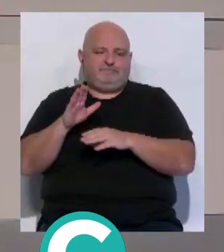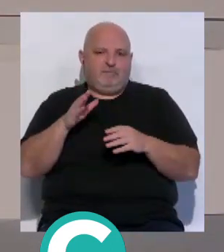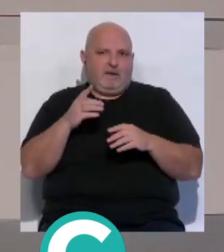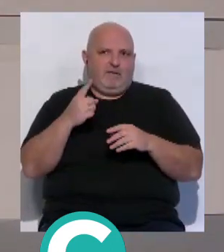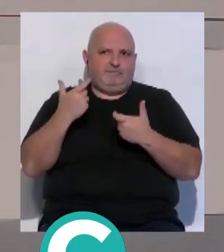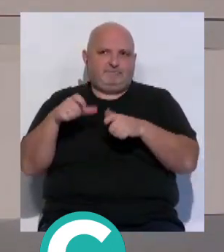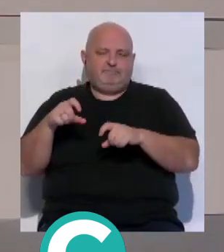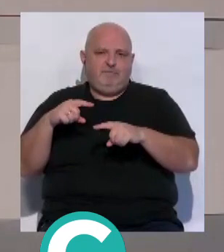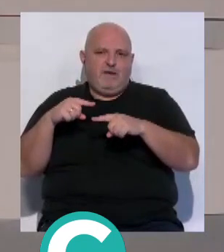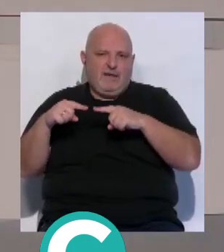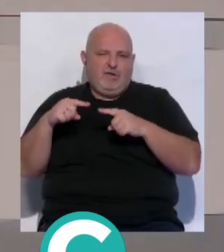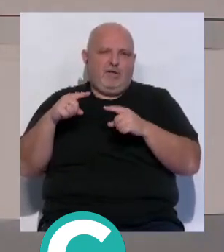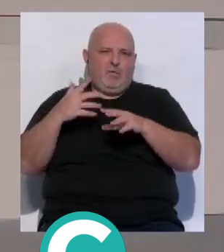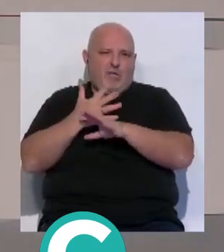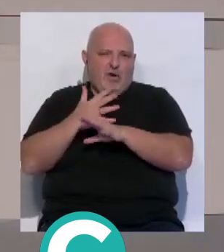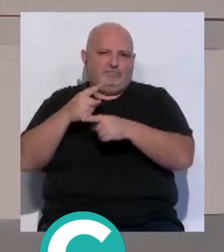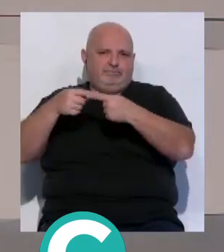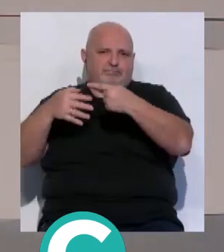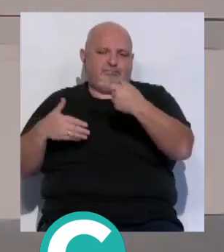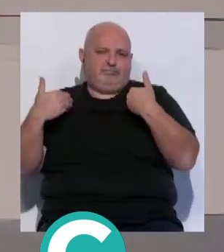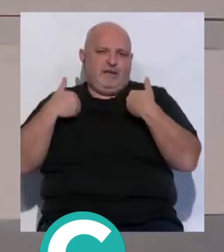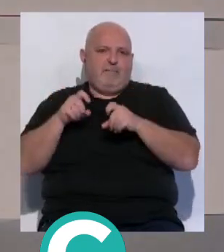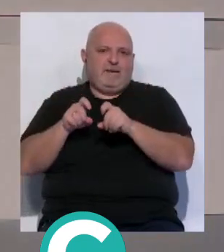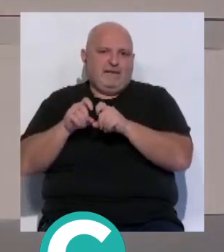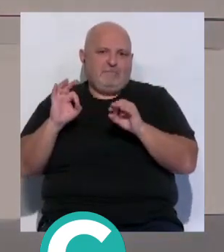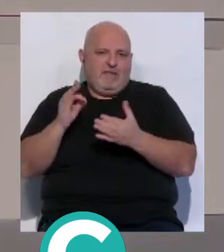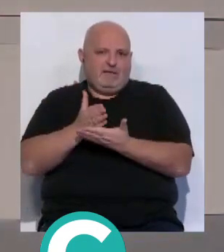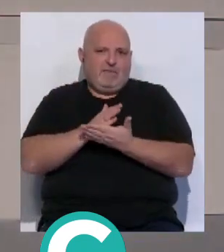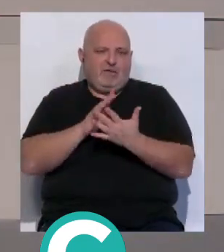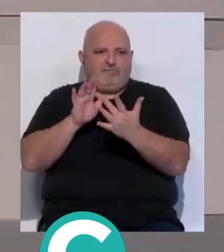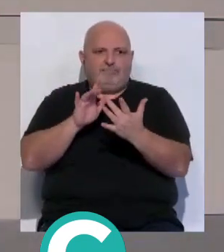la Liga Española y sobre todo También en esta última época una empresa que se ha